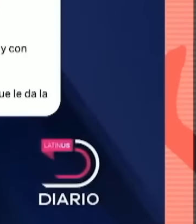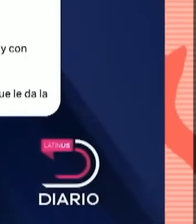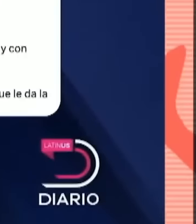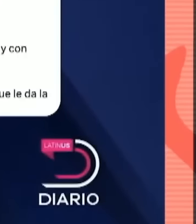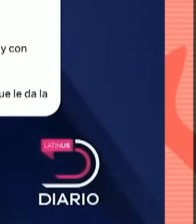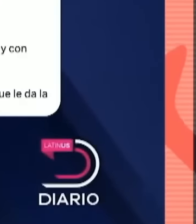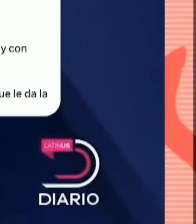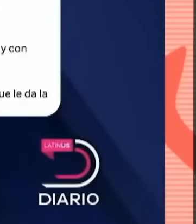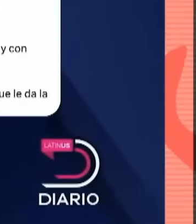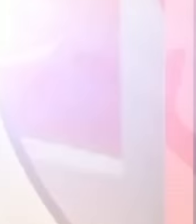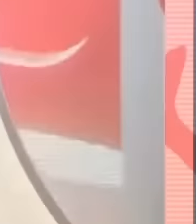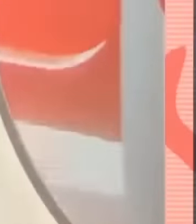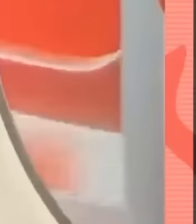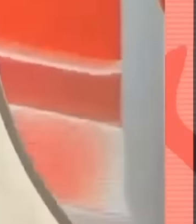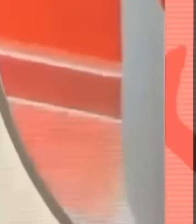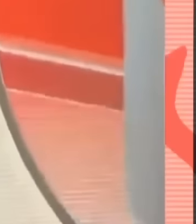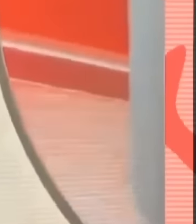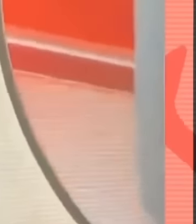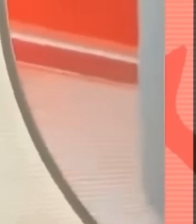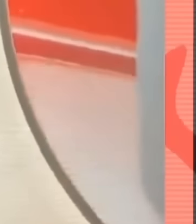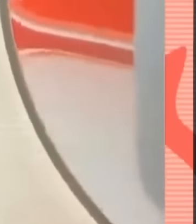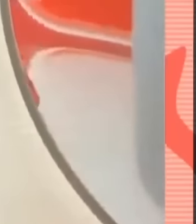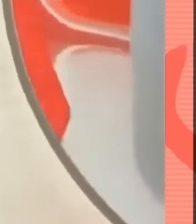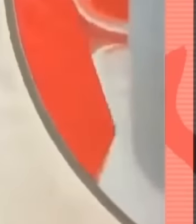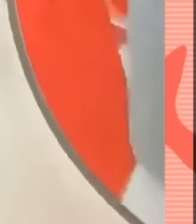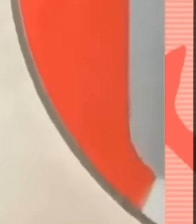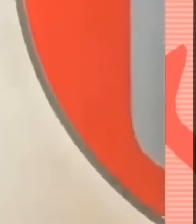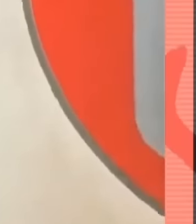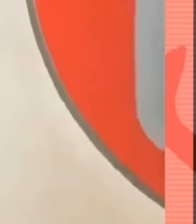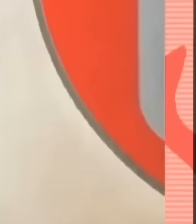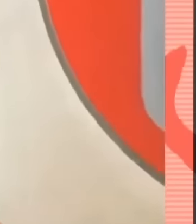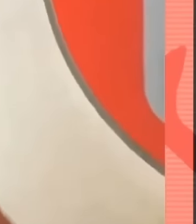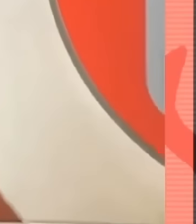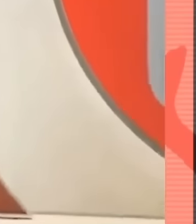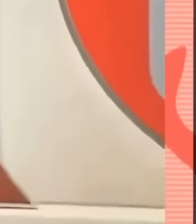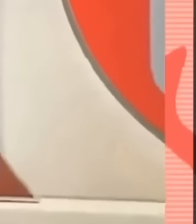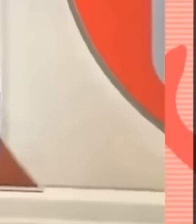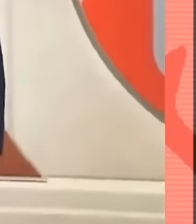el abandono de las autoridades. Un agravante del asesinato de este valiente presidente municipal,